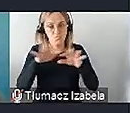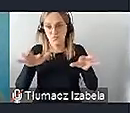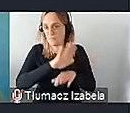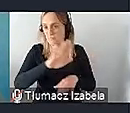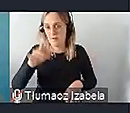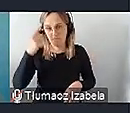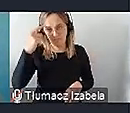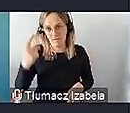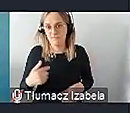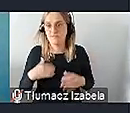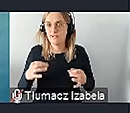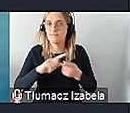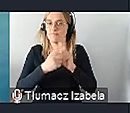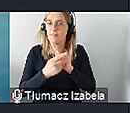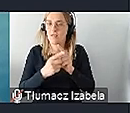Teraz zmienimy perspektywę na problem.